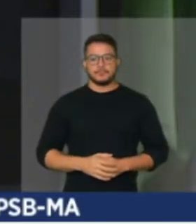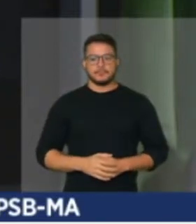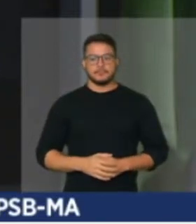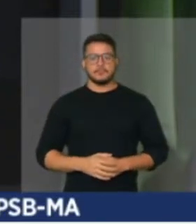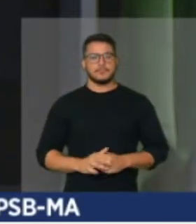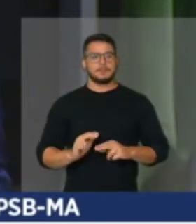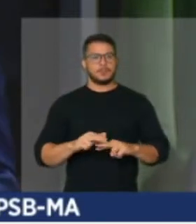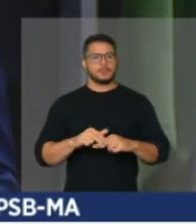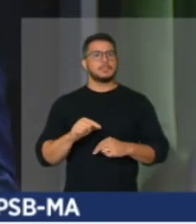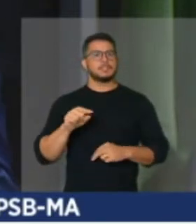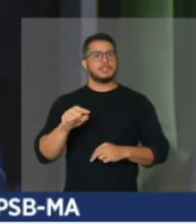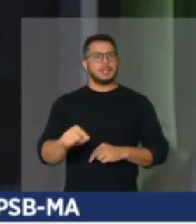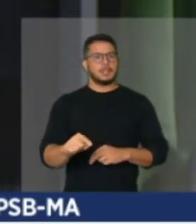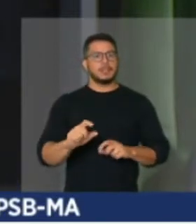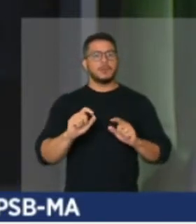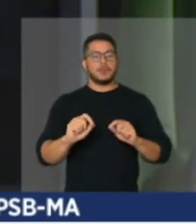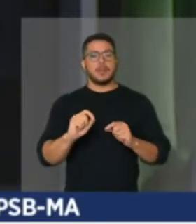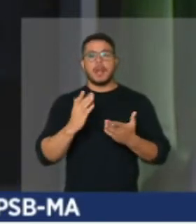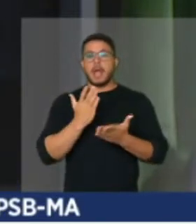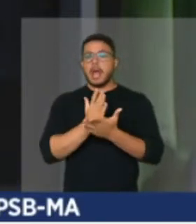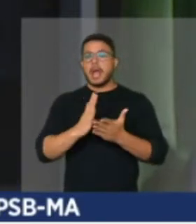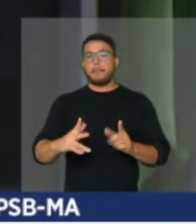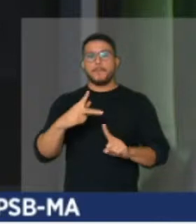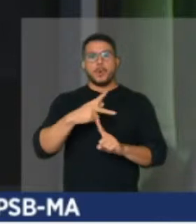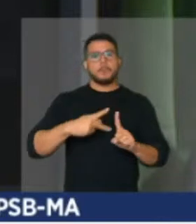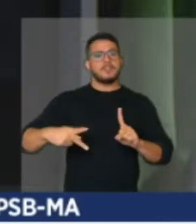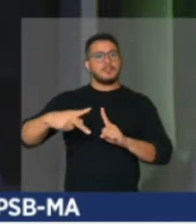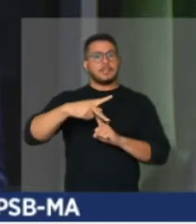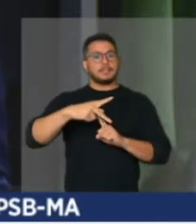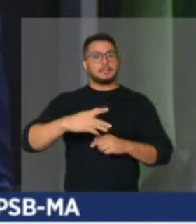BLICA. HOJE NÓS TEMOS MAIS DE DOIS MILHÕES DE BRASILEIROS E BRASILEIRAS NA FILA ESPERANDO